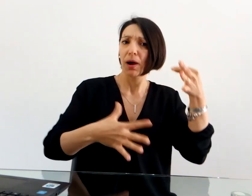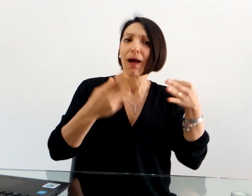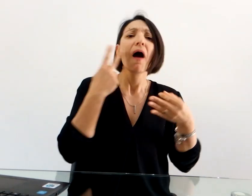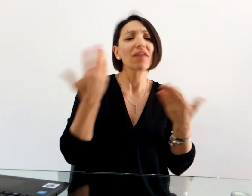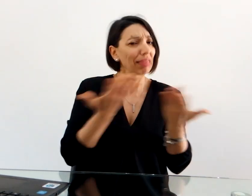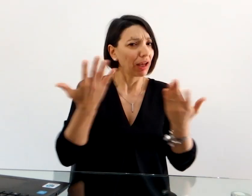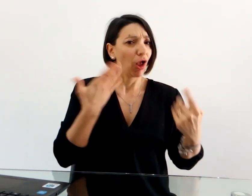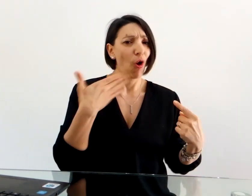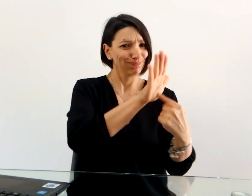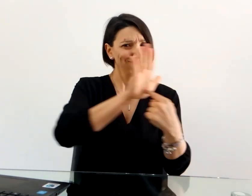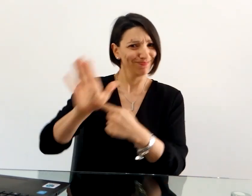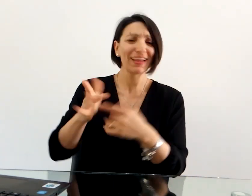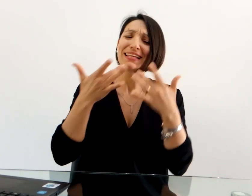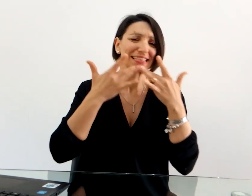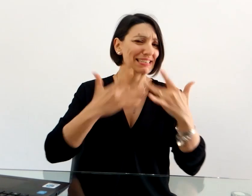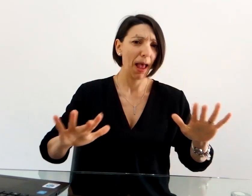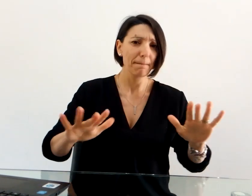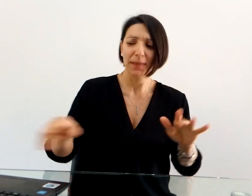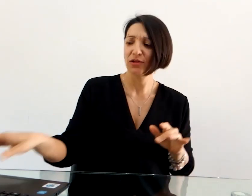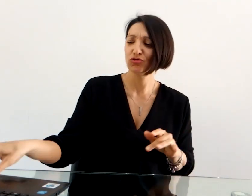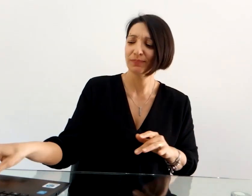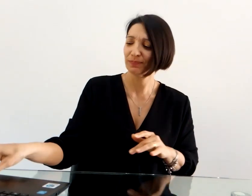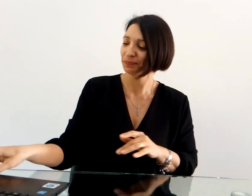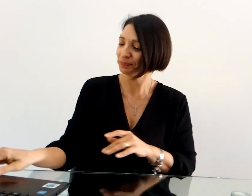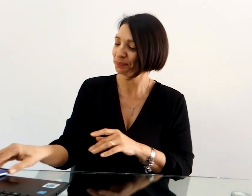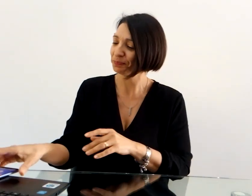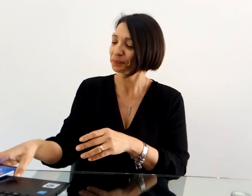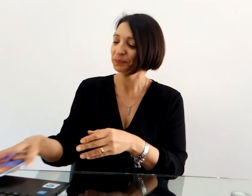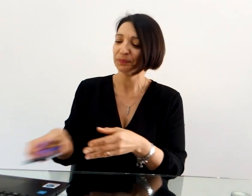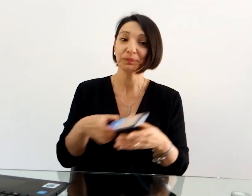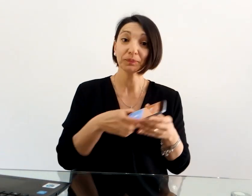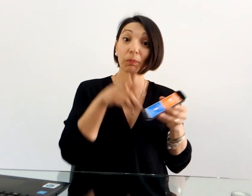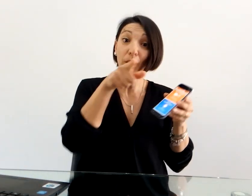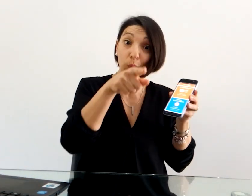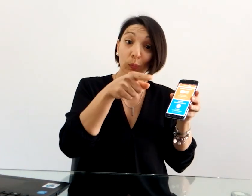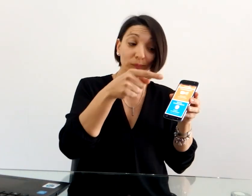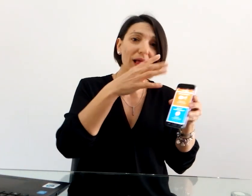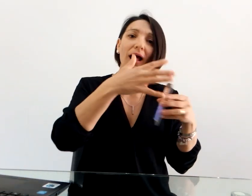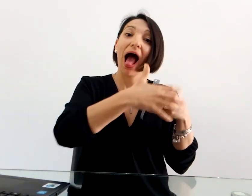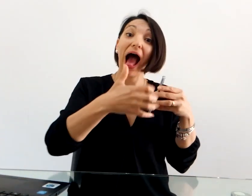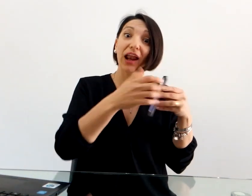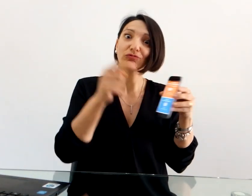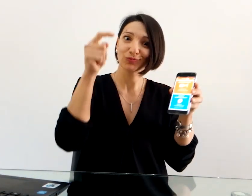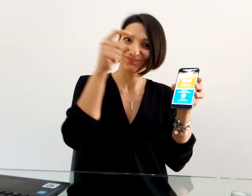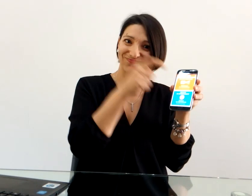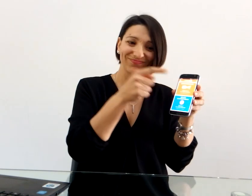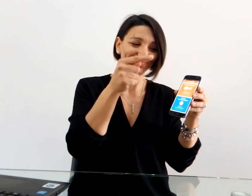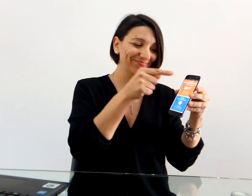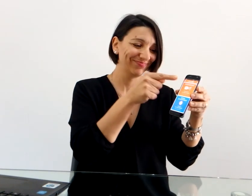e l'interprete rispondere istantaneamente. Vediamo come funziona! È semplice! Clicca il pulsante arancione, guarda!